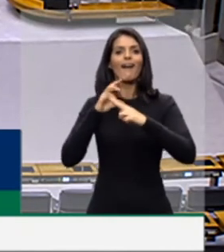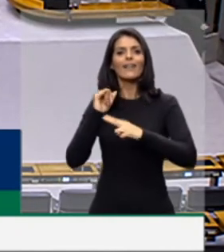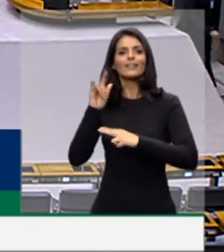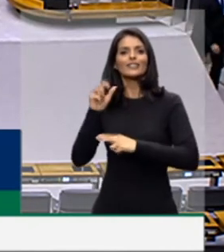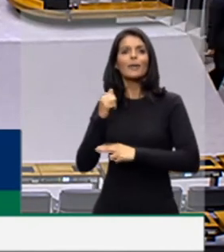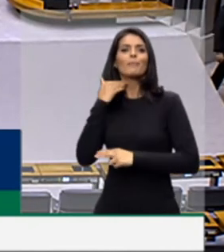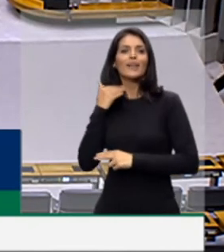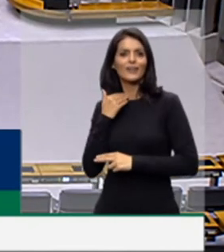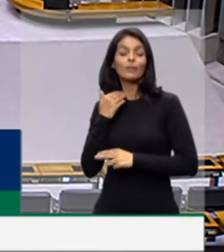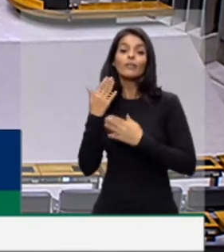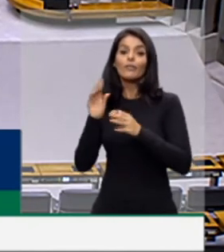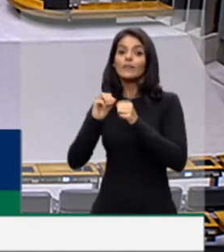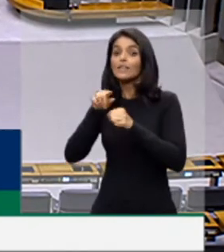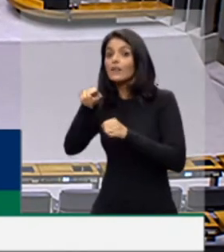TODAS EMPRESAS PÚBLICAS, TOTALMENTE ESTATAIS, COMO É